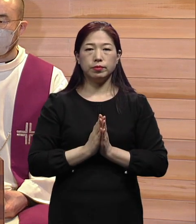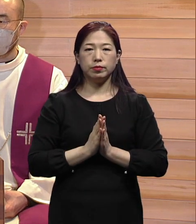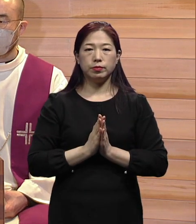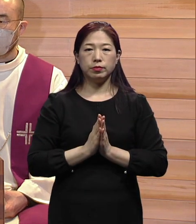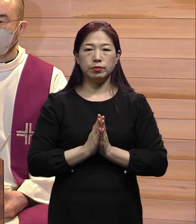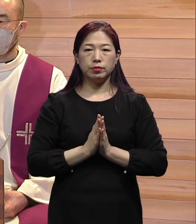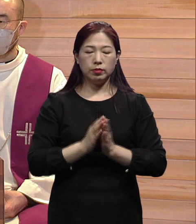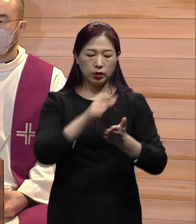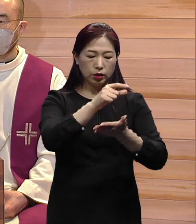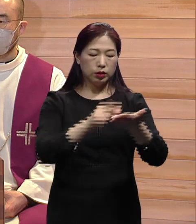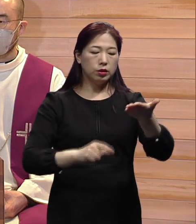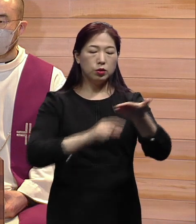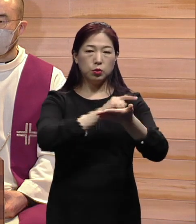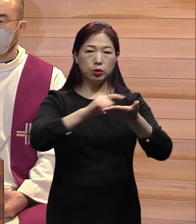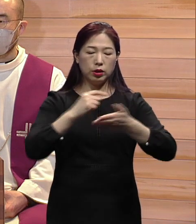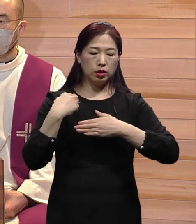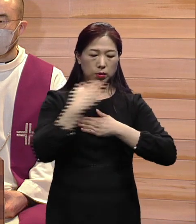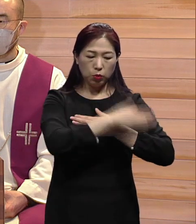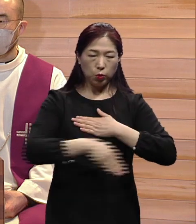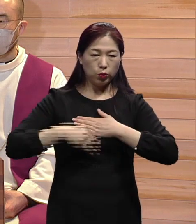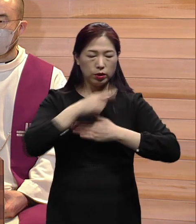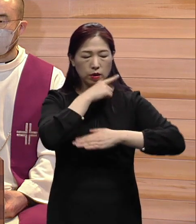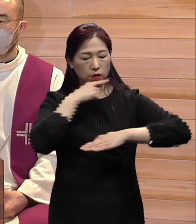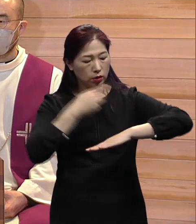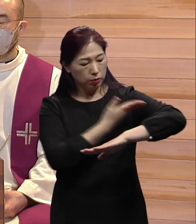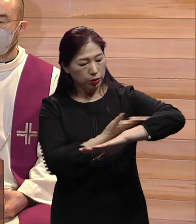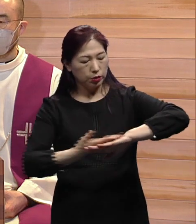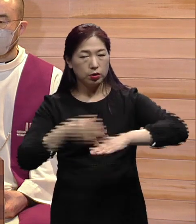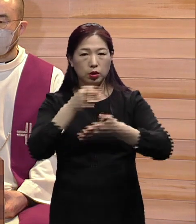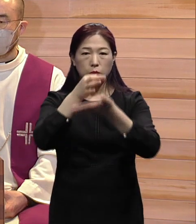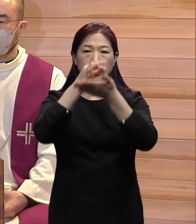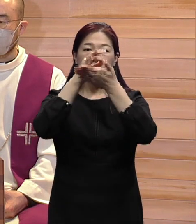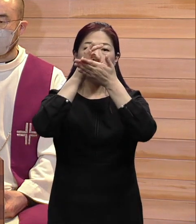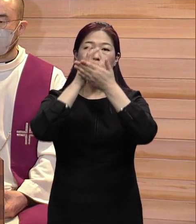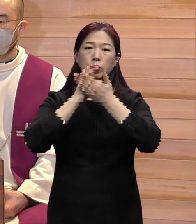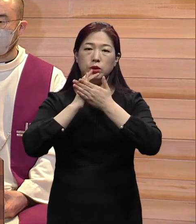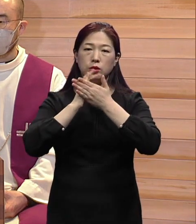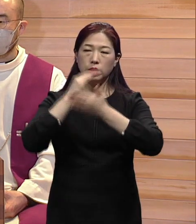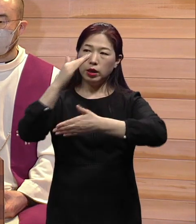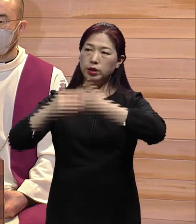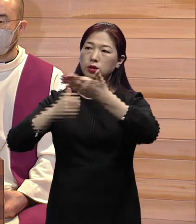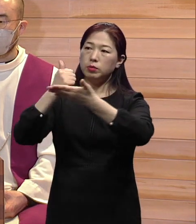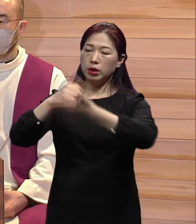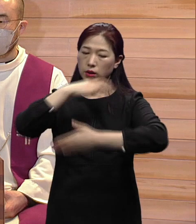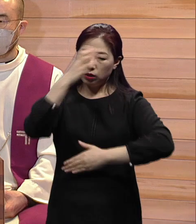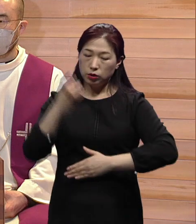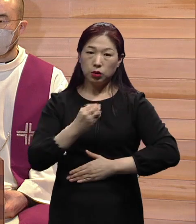그리스도의 몸과 피를 받아 모심으로서 우리는 살아 있는 하느님의 성전이 되었으니